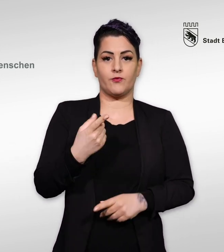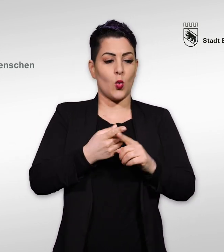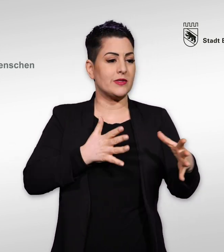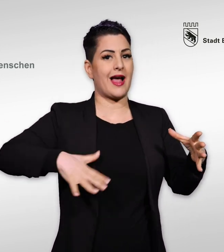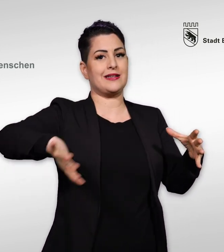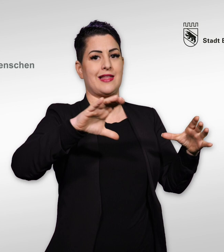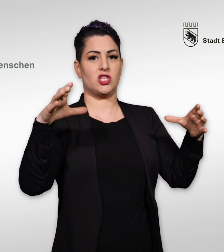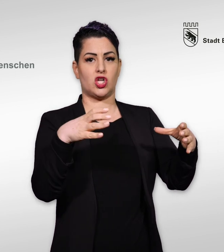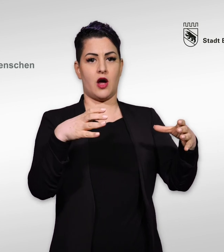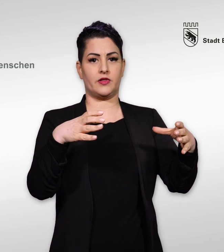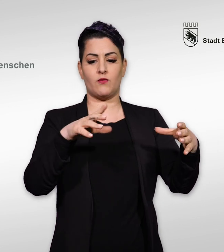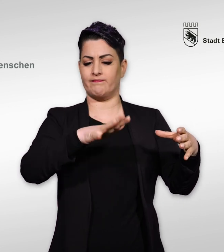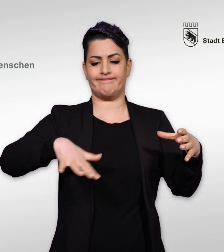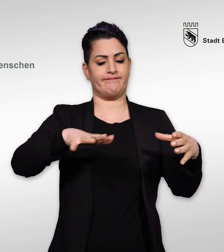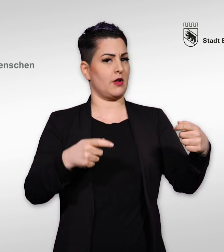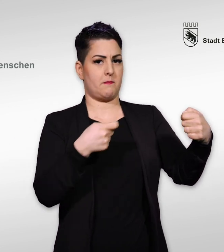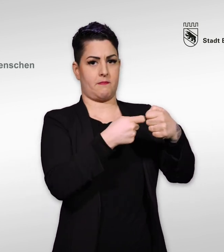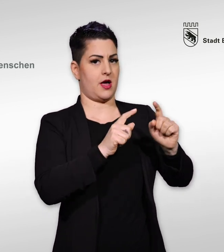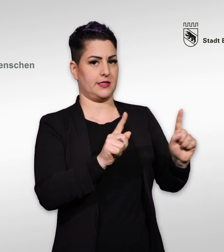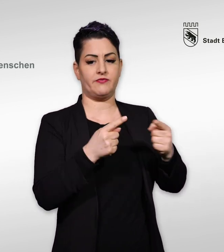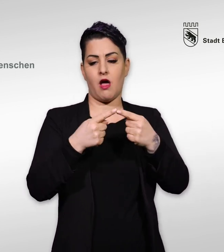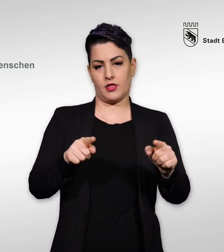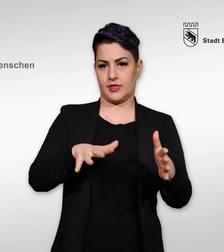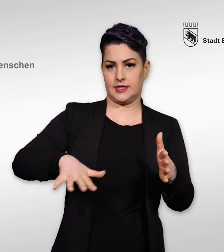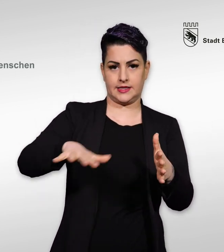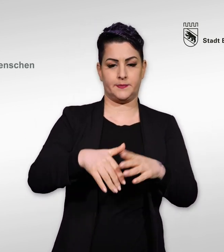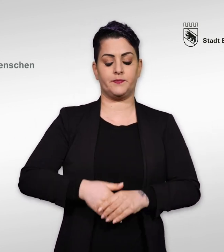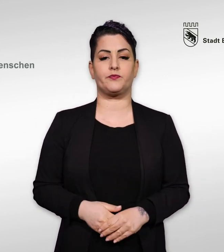der Mehrheit unserer Gesellschaft abweichen.